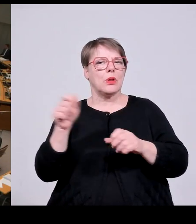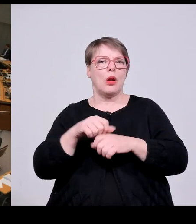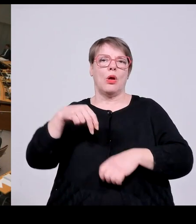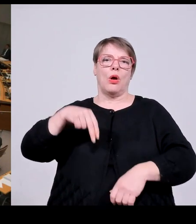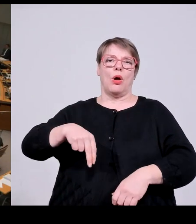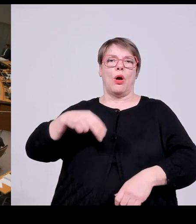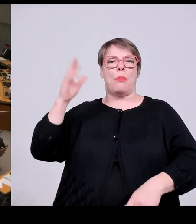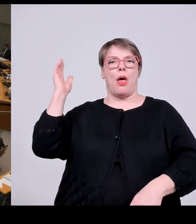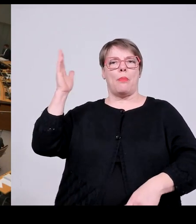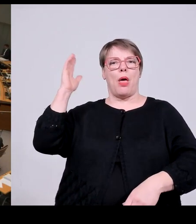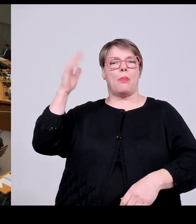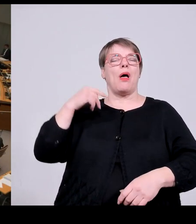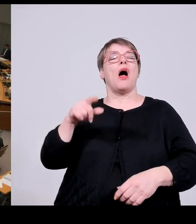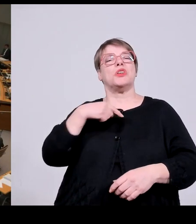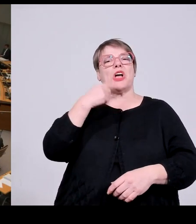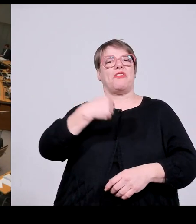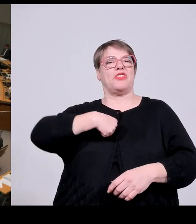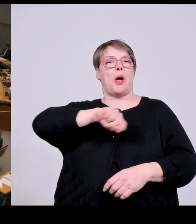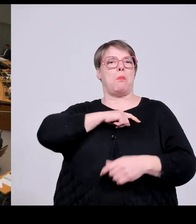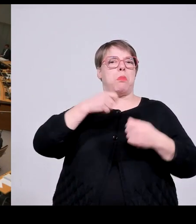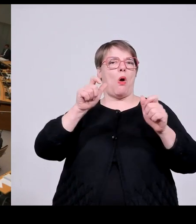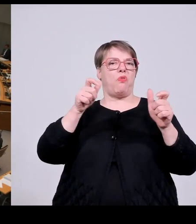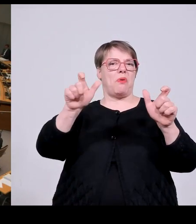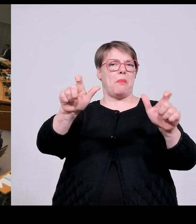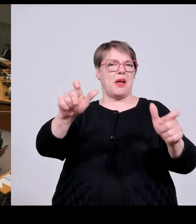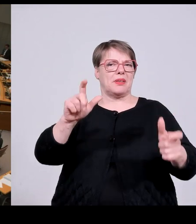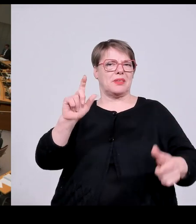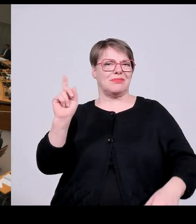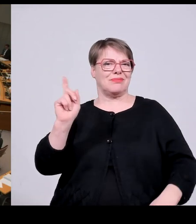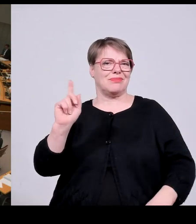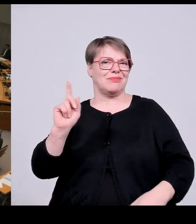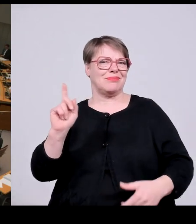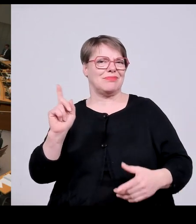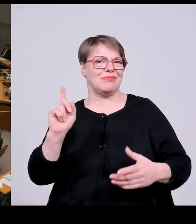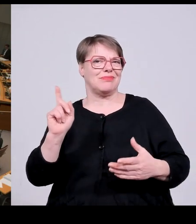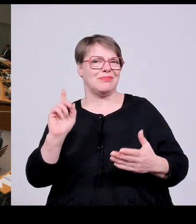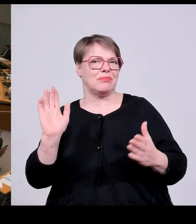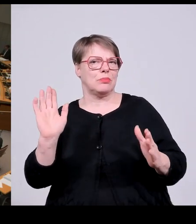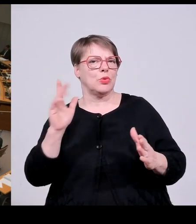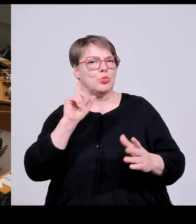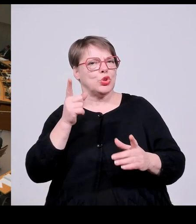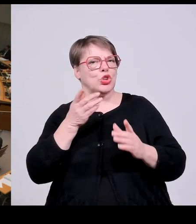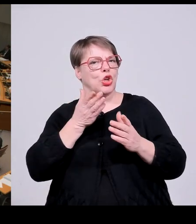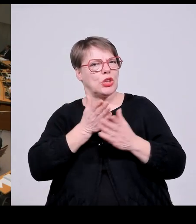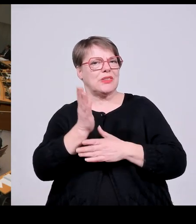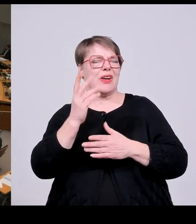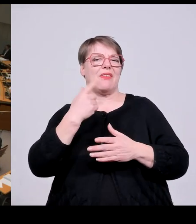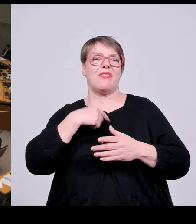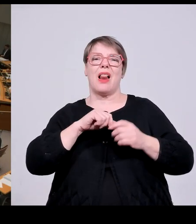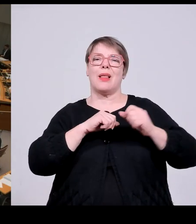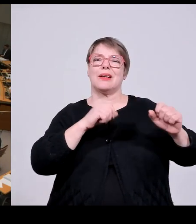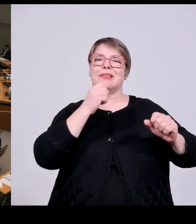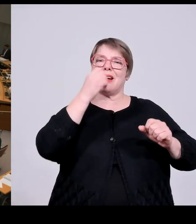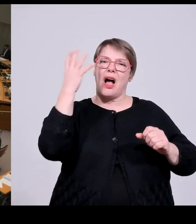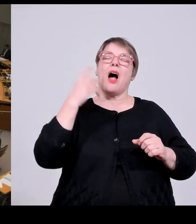Vielen Dank. Weitere Wortmeldungen liegen nicht vor. Vorgeschlagen wird Überweisung des Gesetzesantrags an den Ausschuss